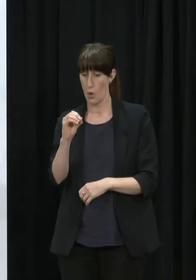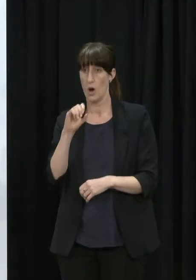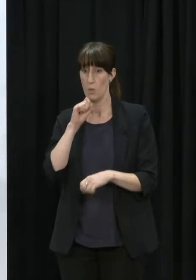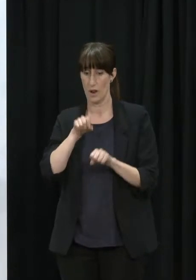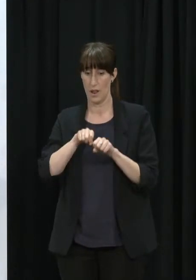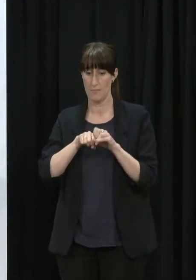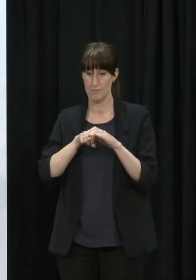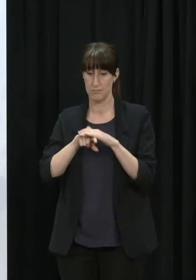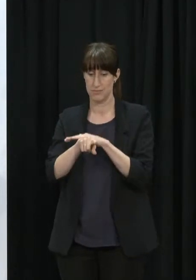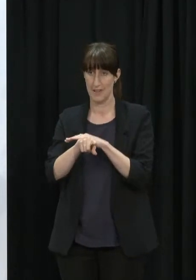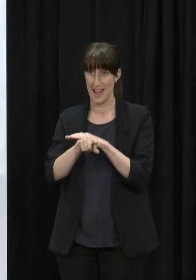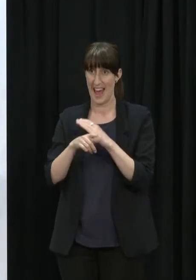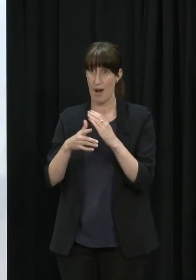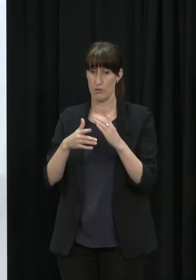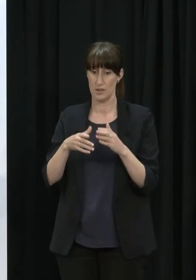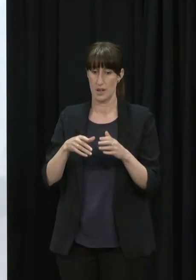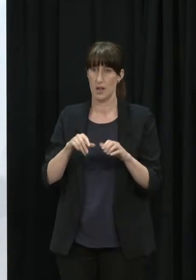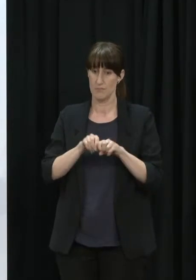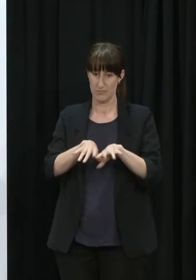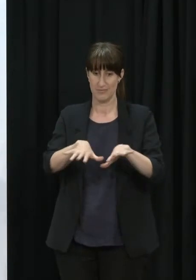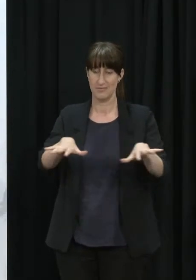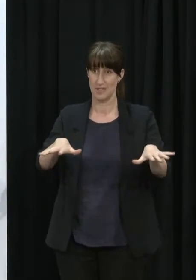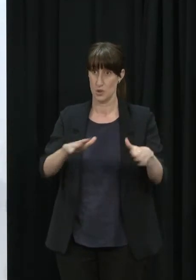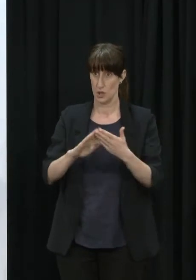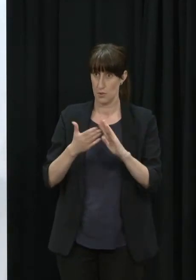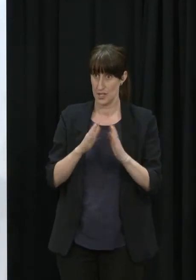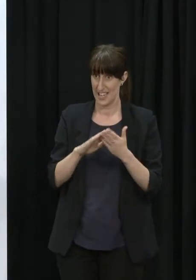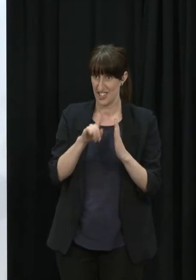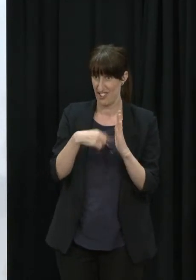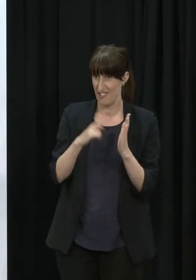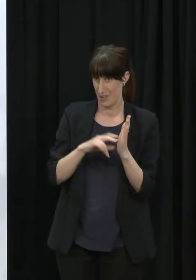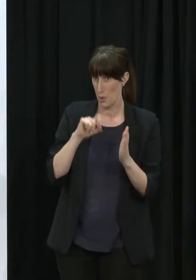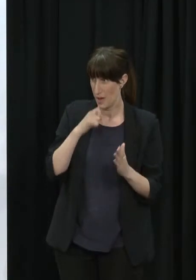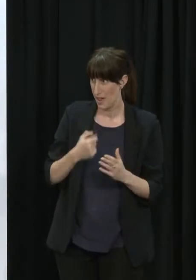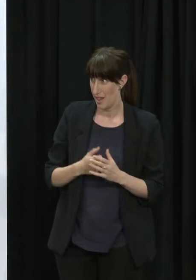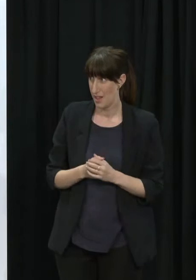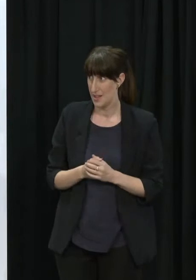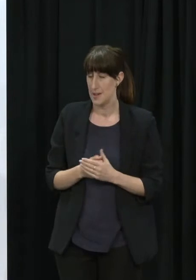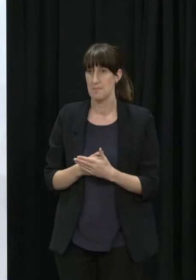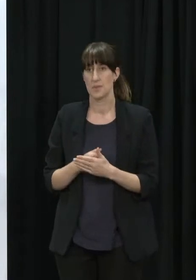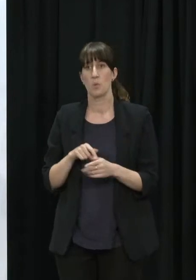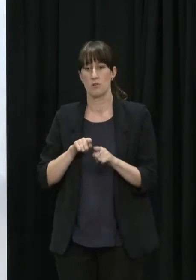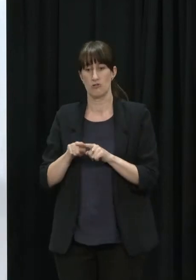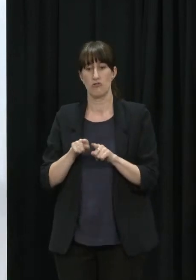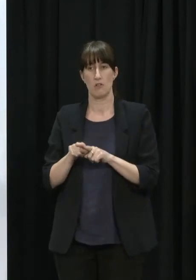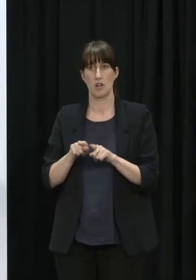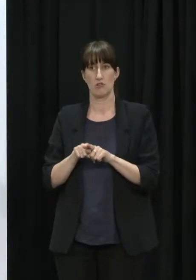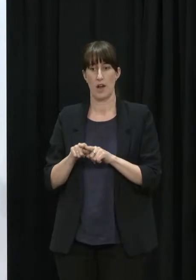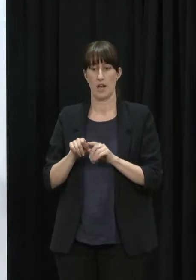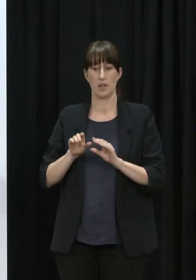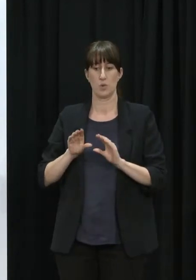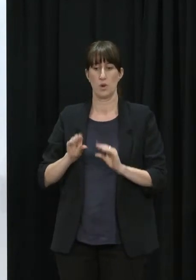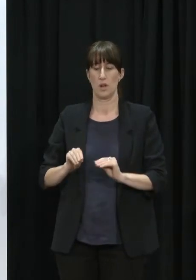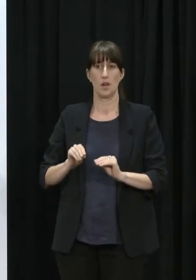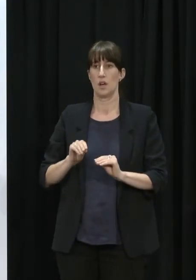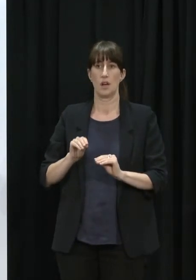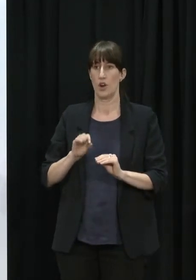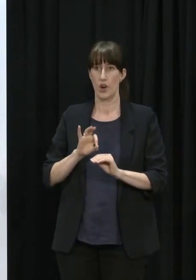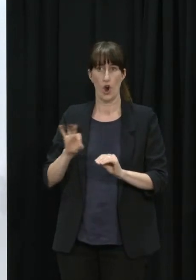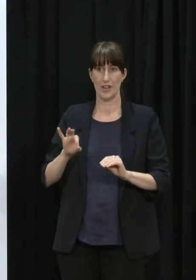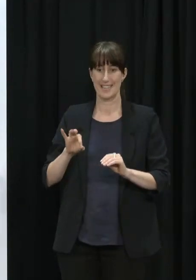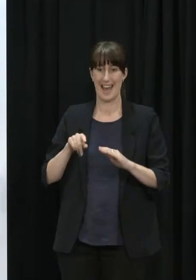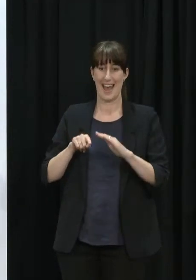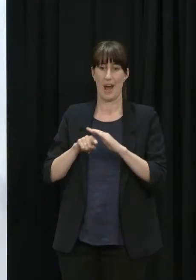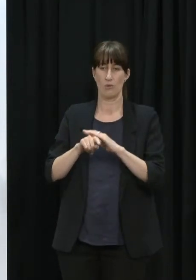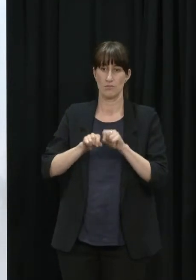He tino ohorere ka puta te